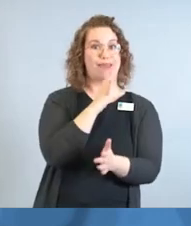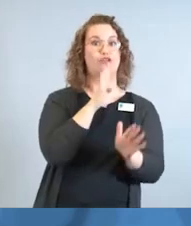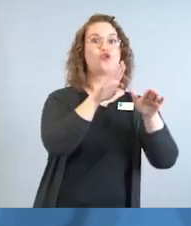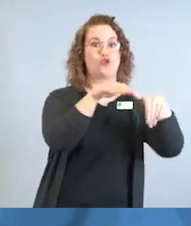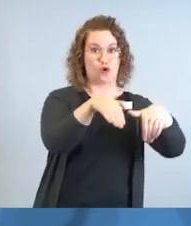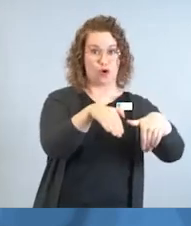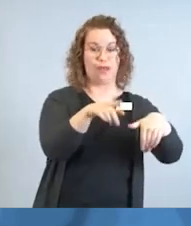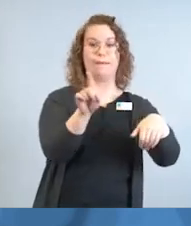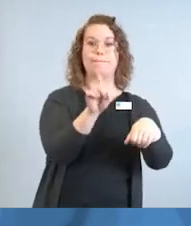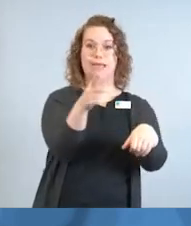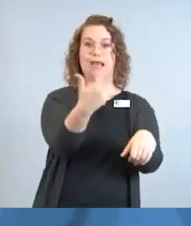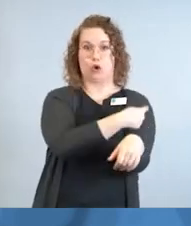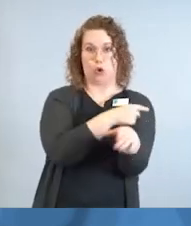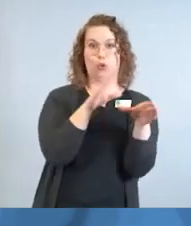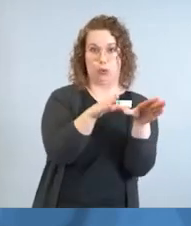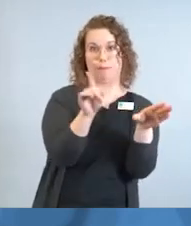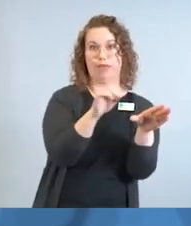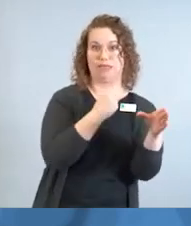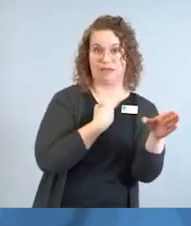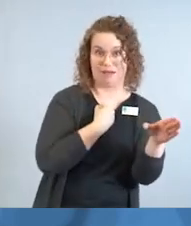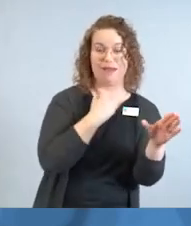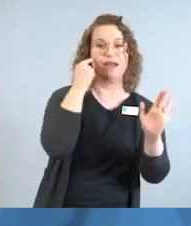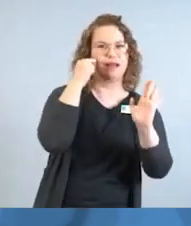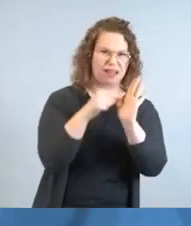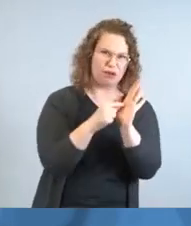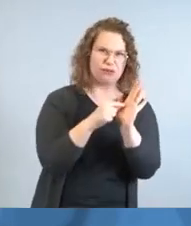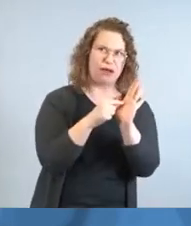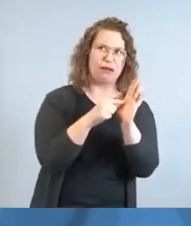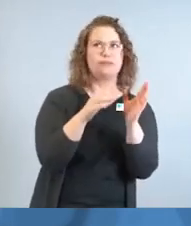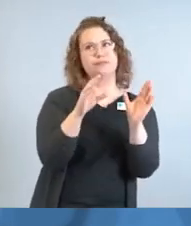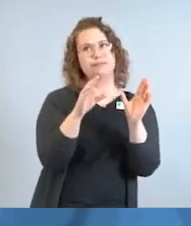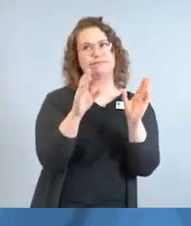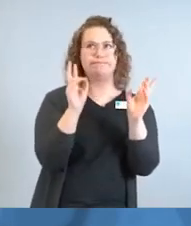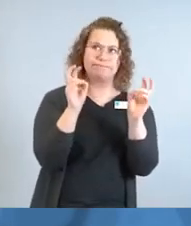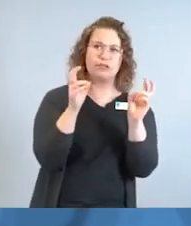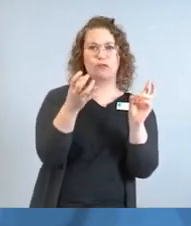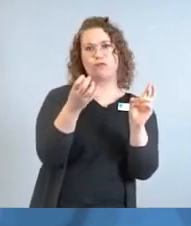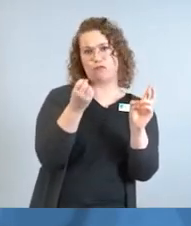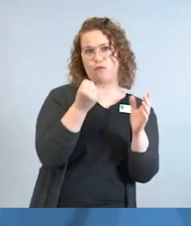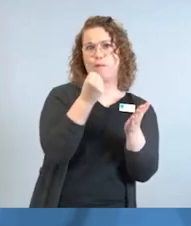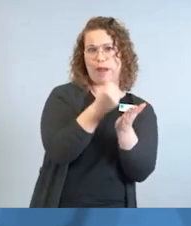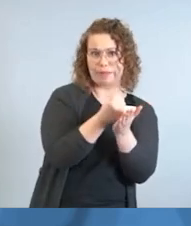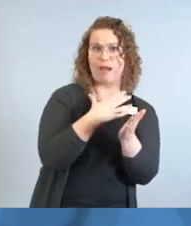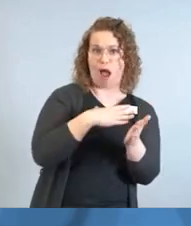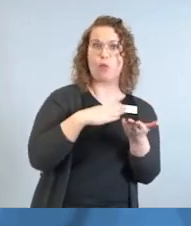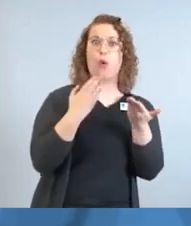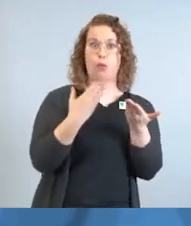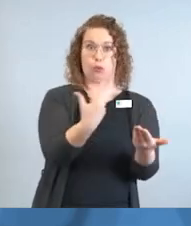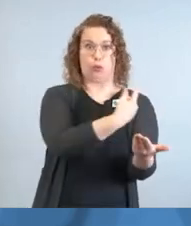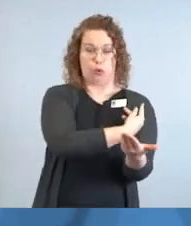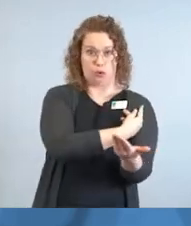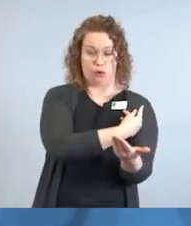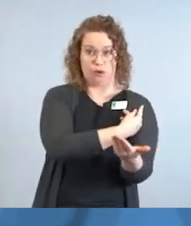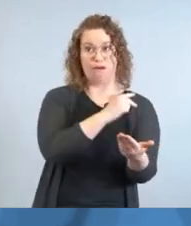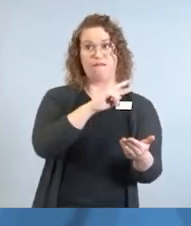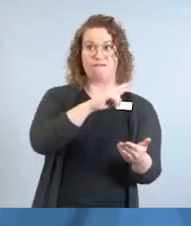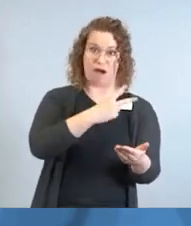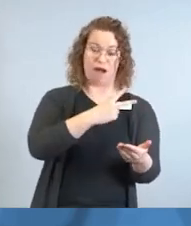Sillä tavalla henkilö voi päättää, haluaako hän sillä hetkellä sen rokotteen, joka on tarjolla, vai odottaako myöhempään aikaan,